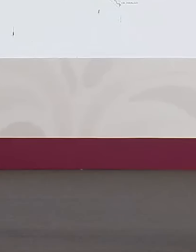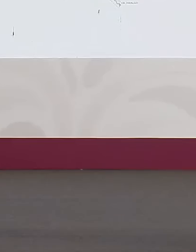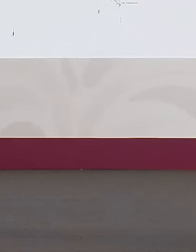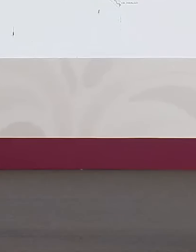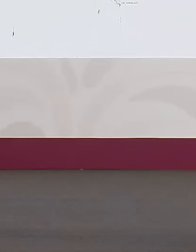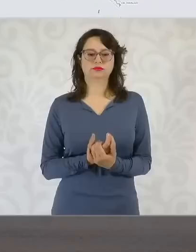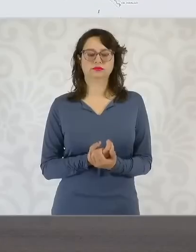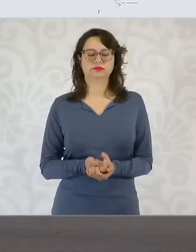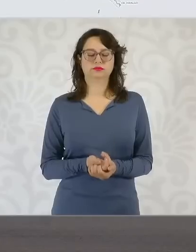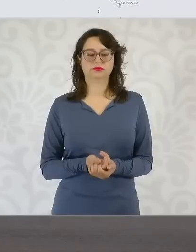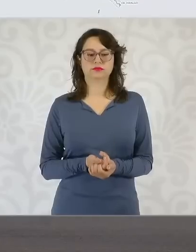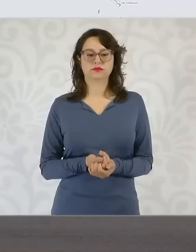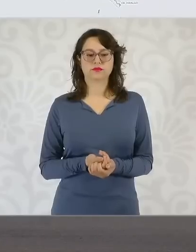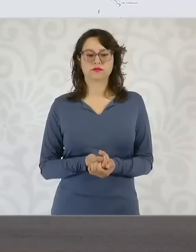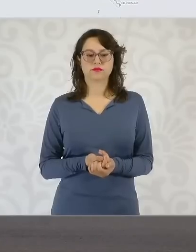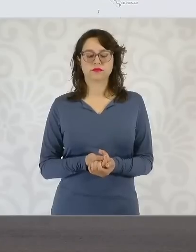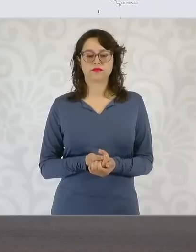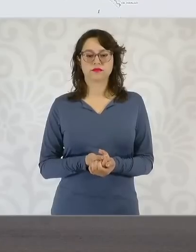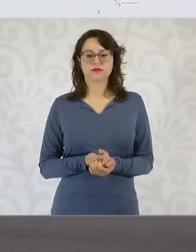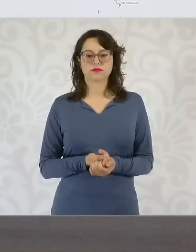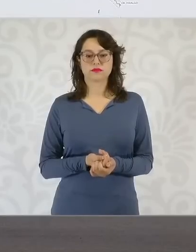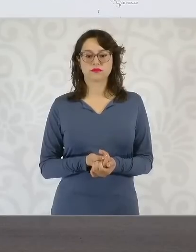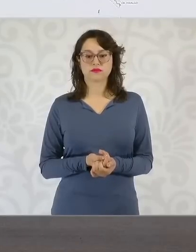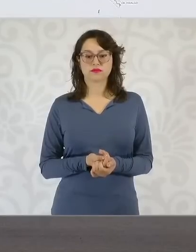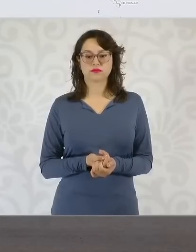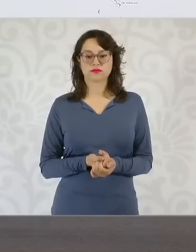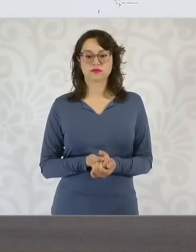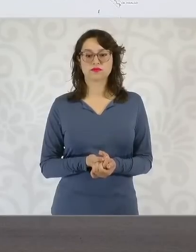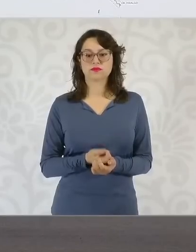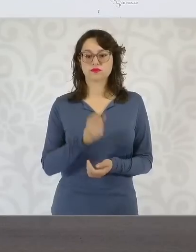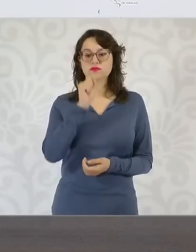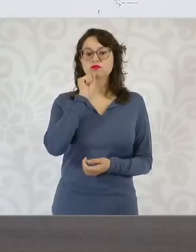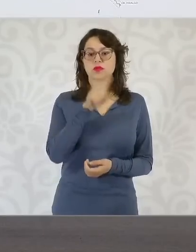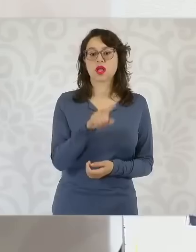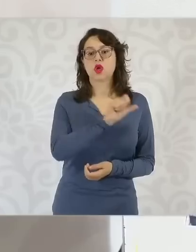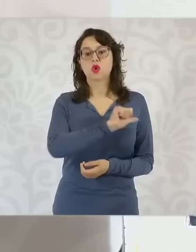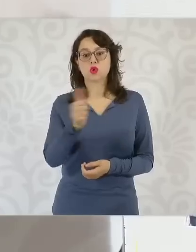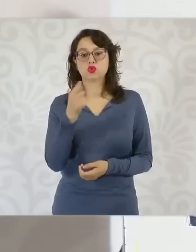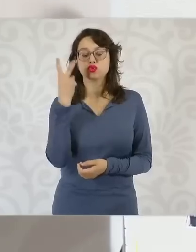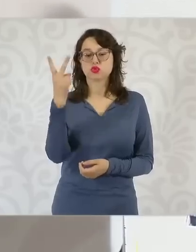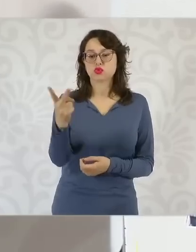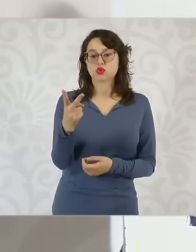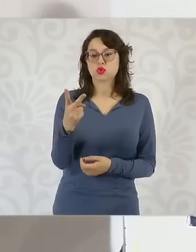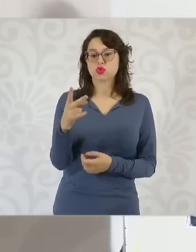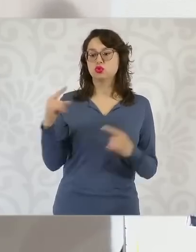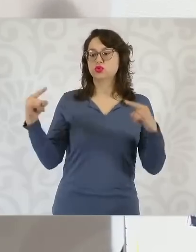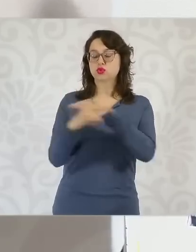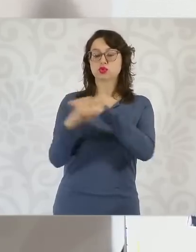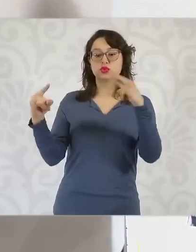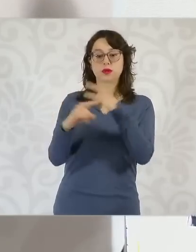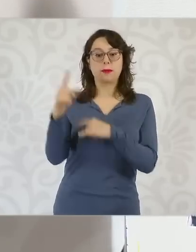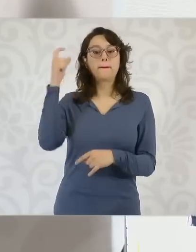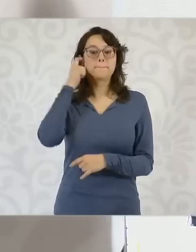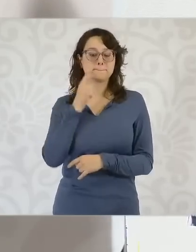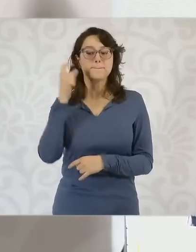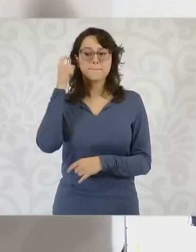tramo y y estaremos interviniendo también otros dos tramos en Guerrero eh estamos viendo eh las